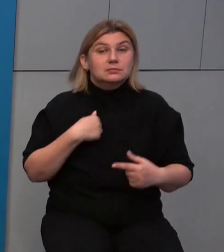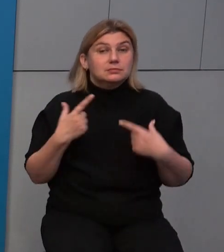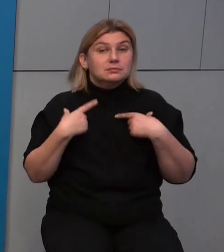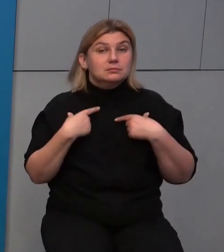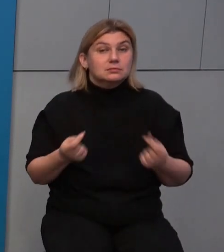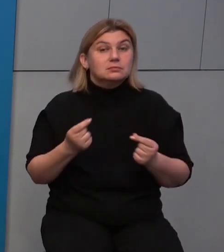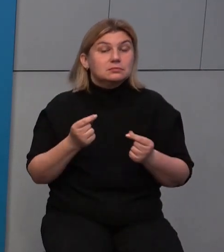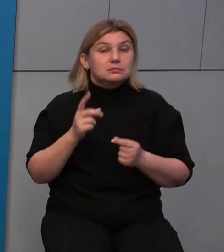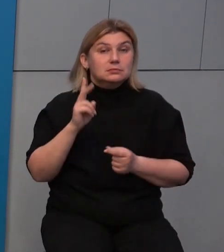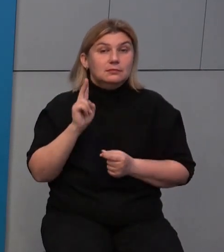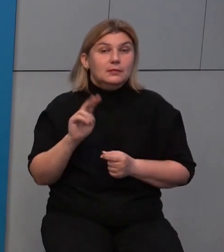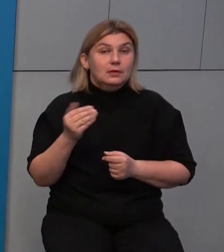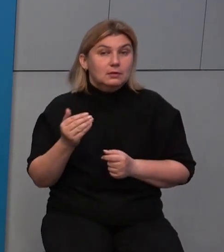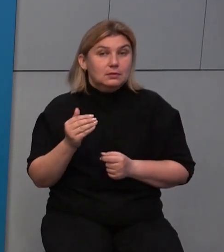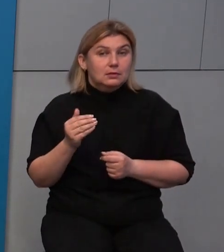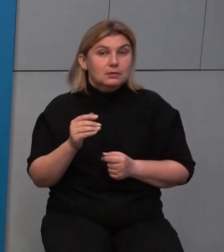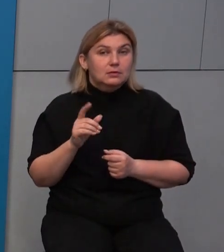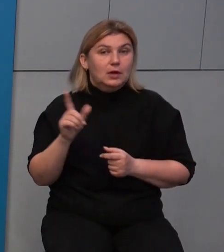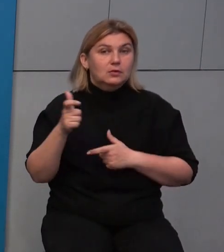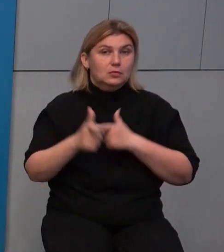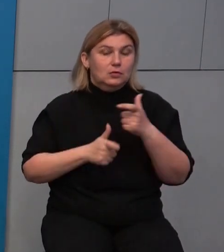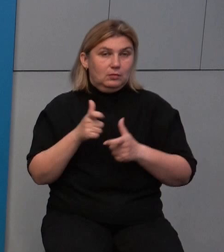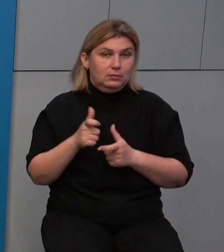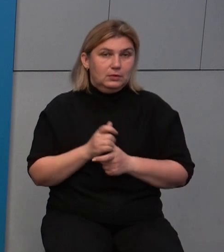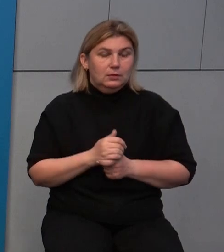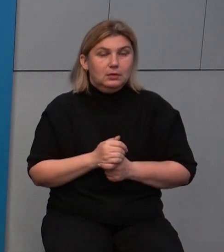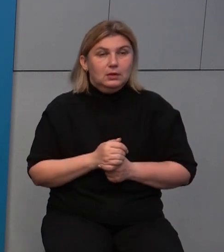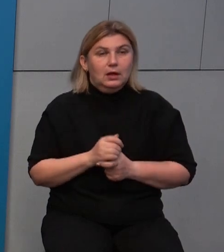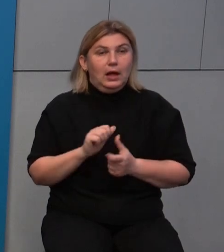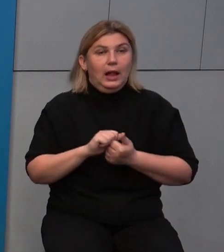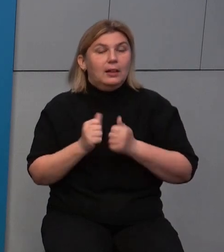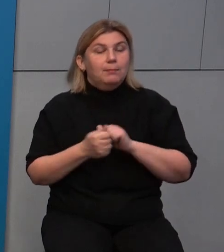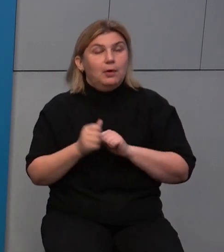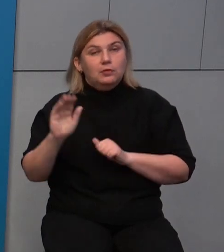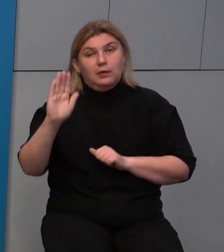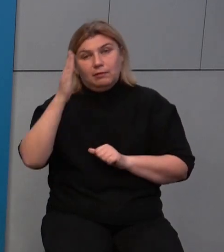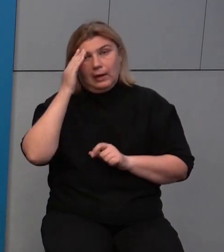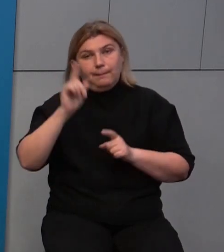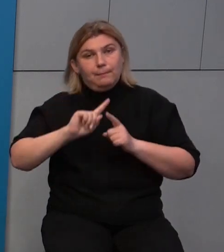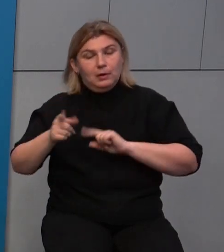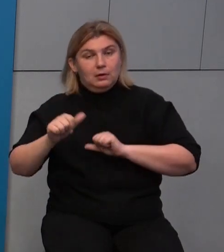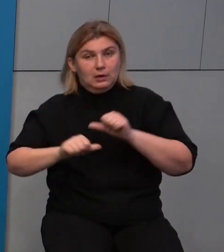po kimś, że coś takiego zrobi. Albo dowiadujemy się dopiero po latach, że ktoś tak robił